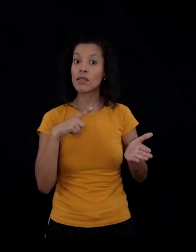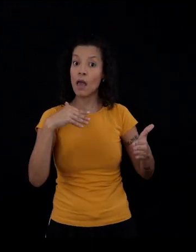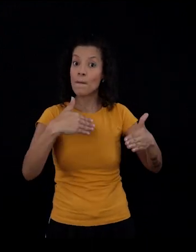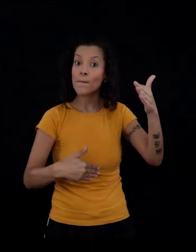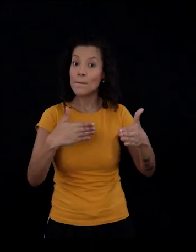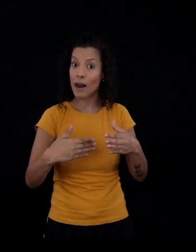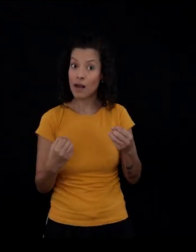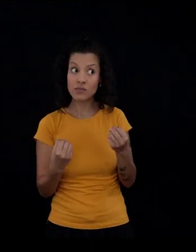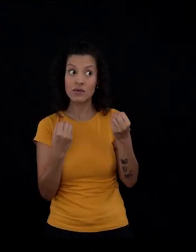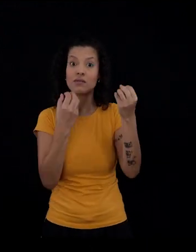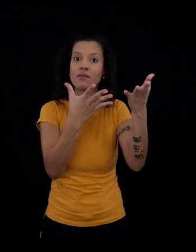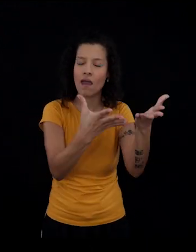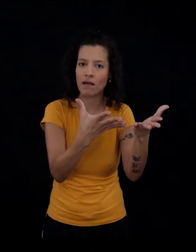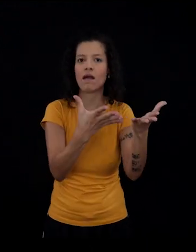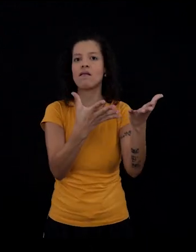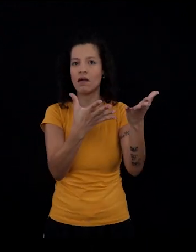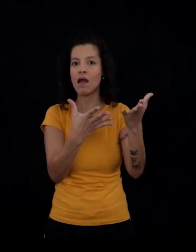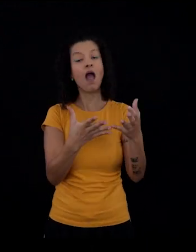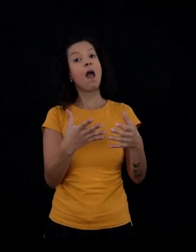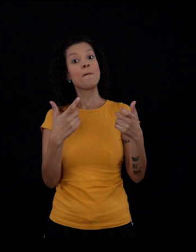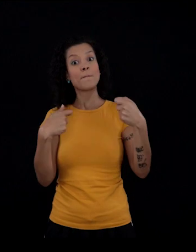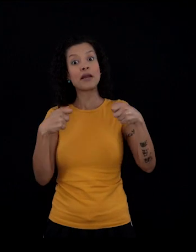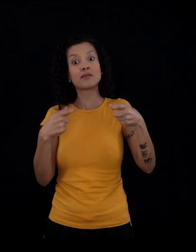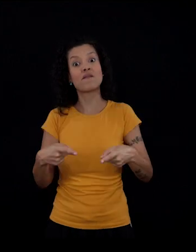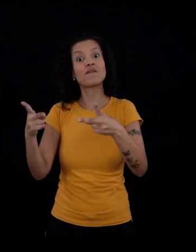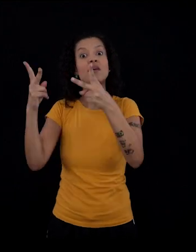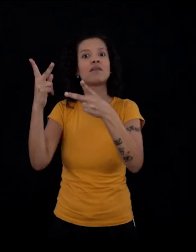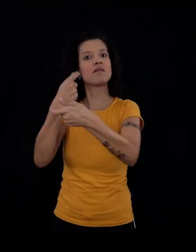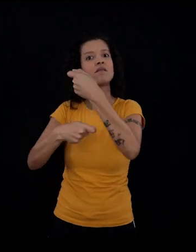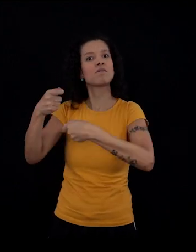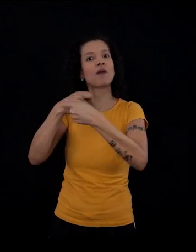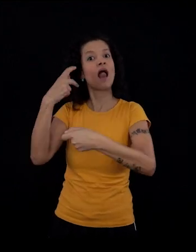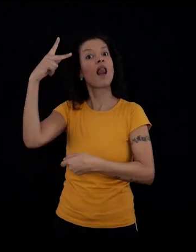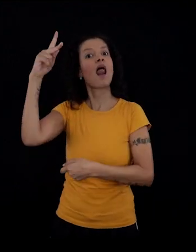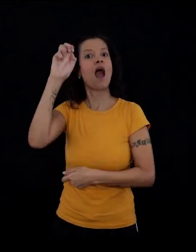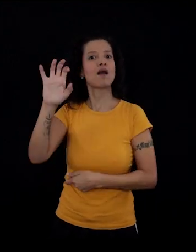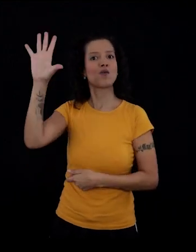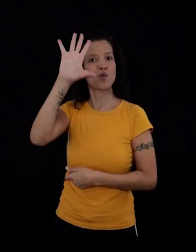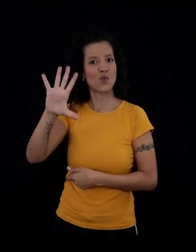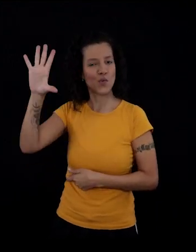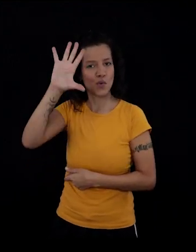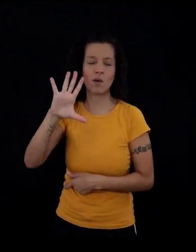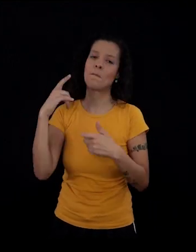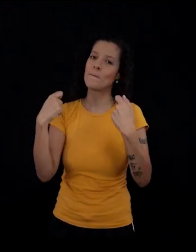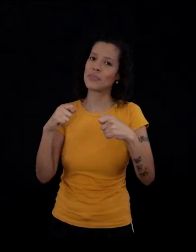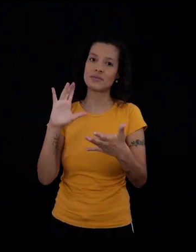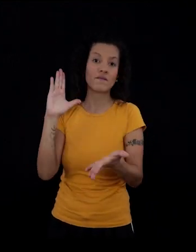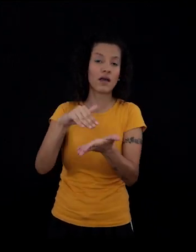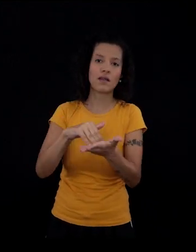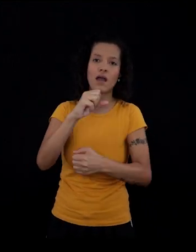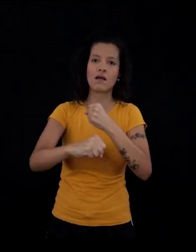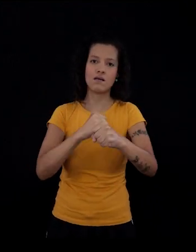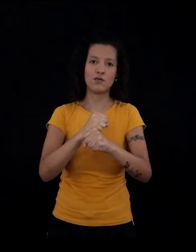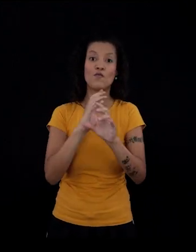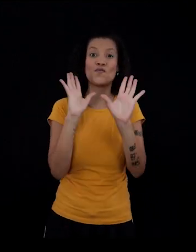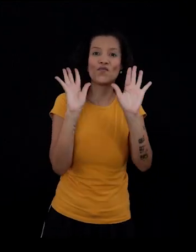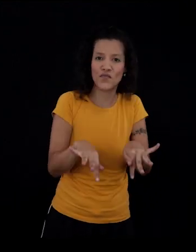e esse disco tinha um prazo certo, que era para colocar no mercado da Europa. Então tinha que ser feito até o fim do ano